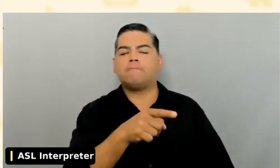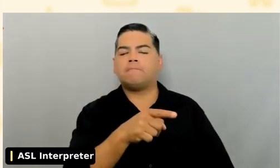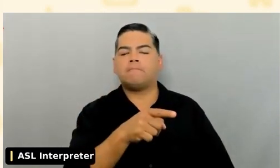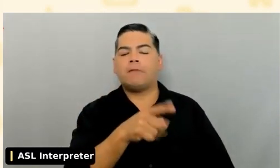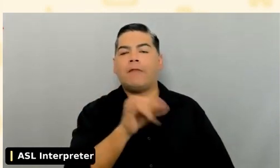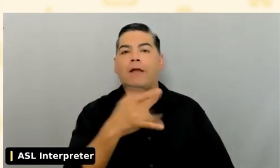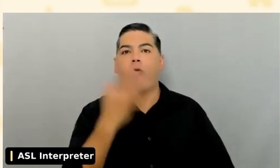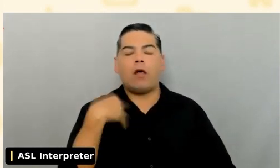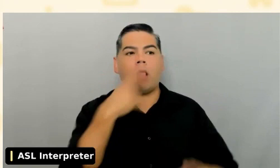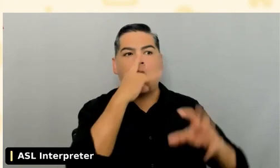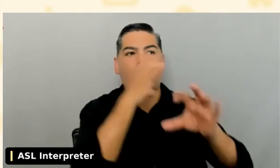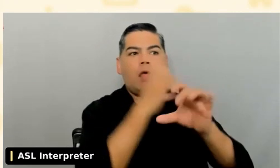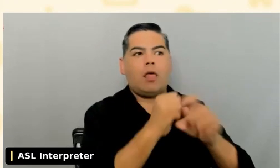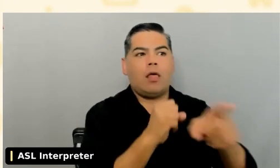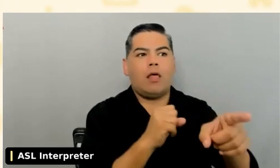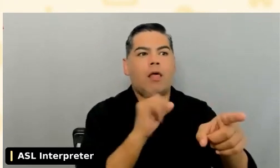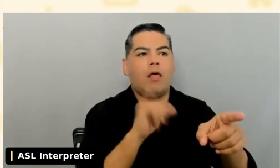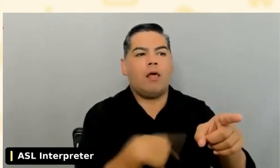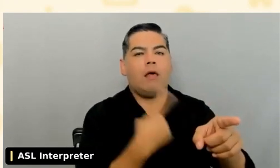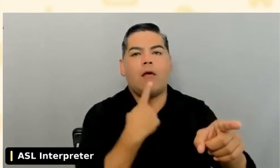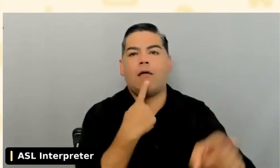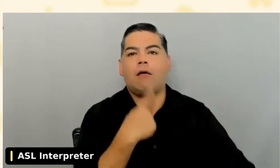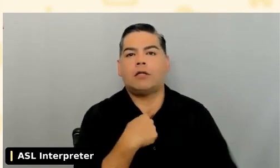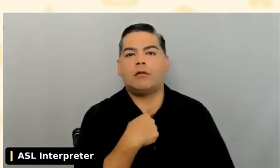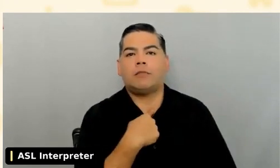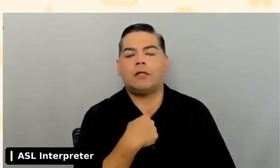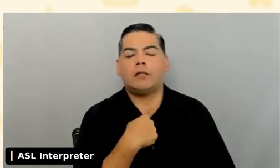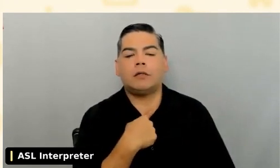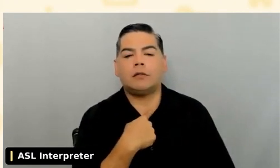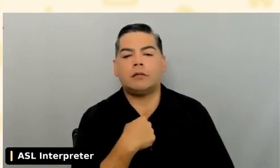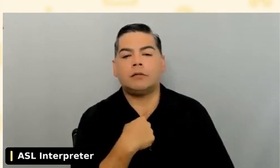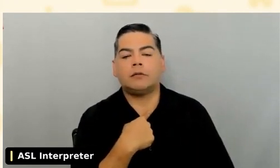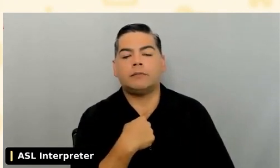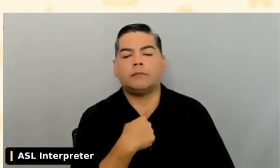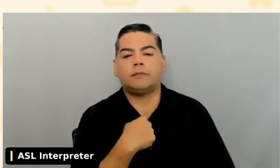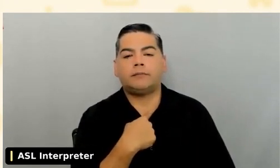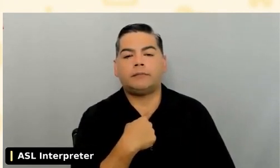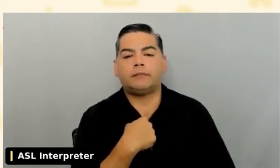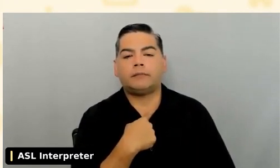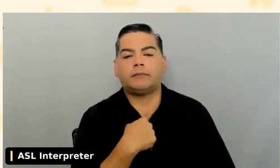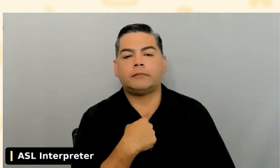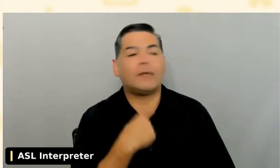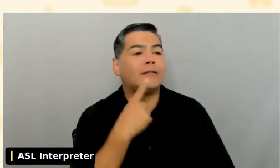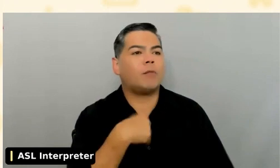porque te está diciendo exactamente la ruta fácil.